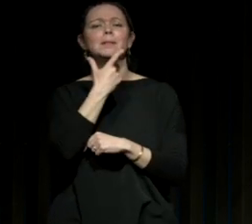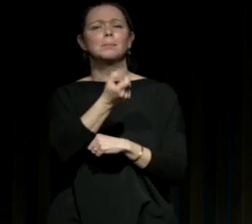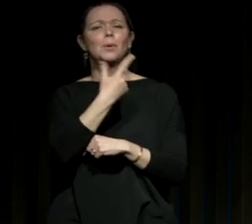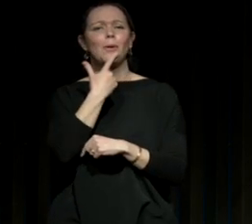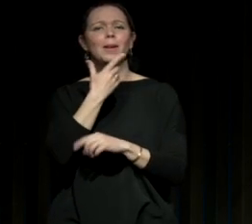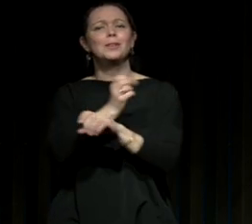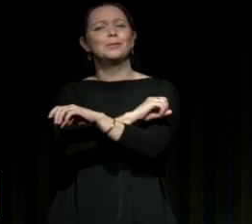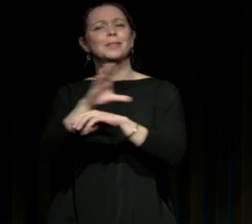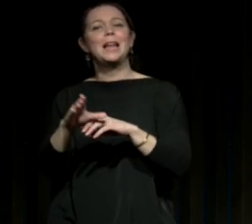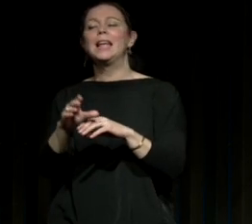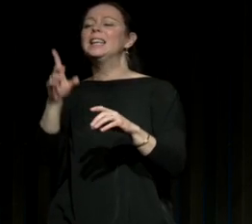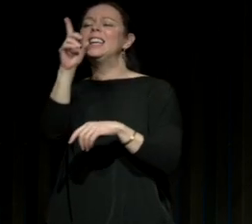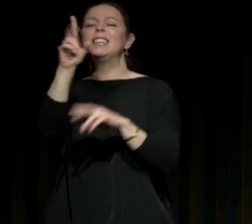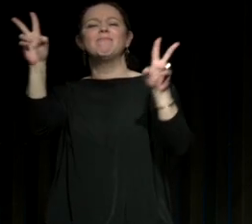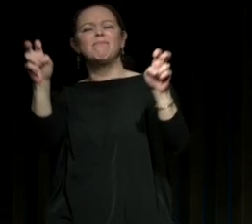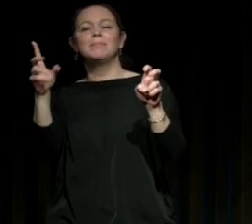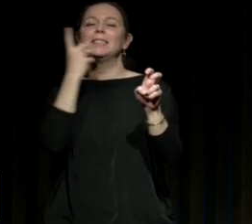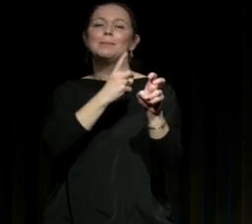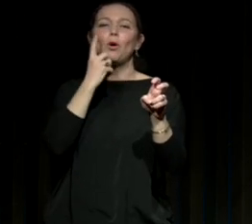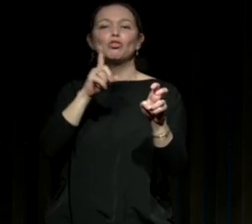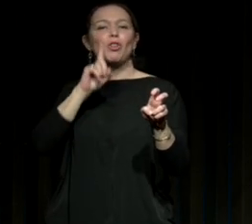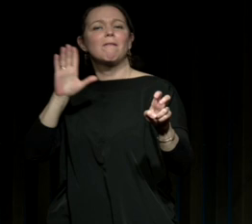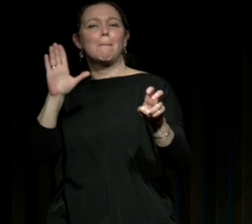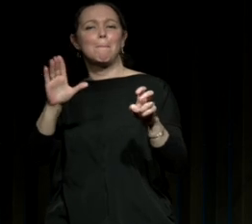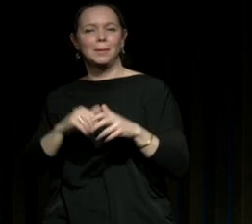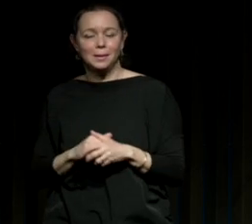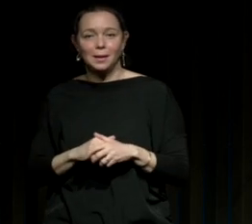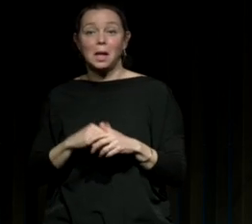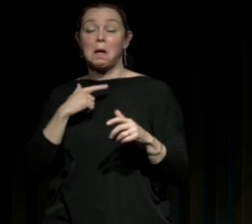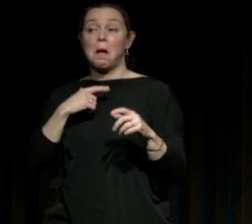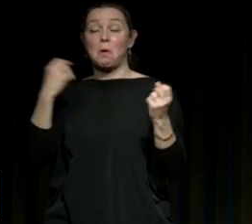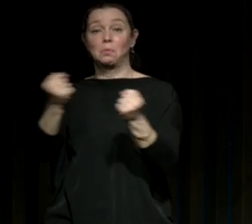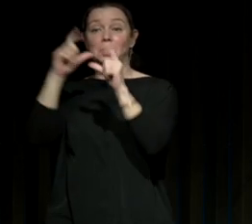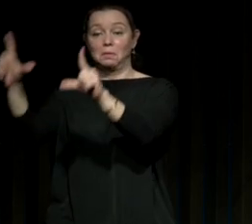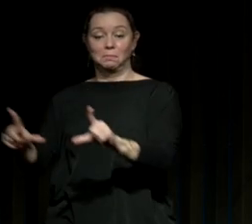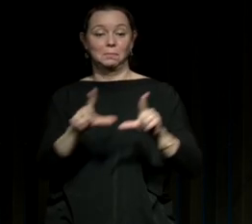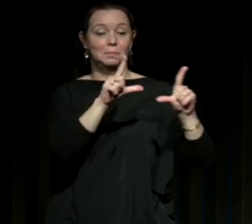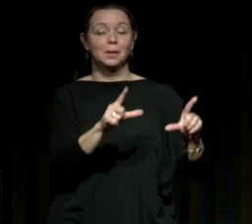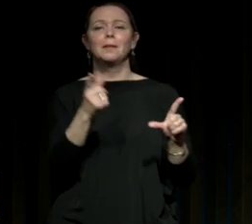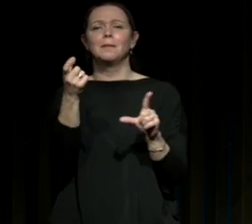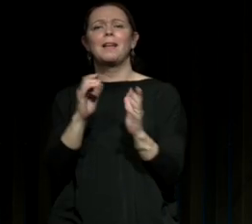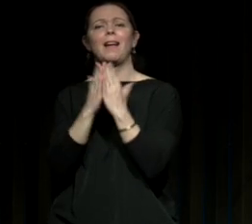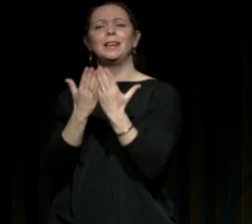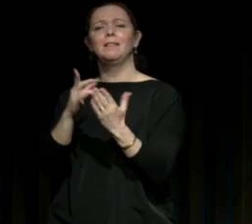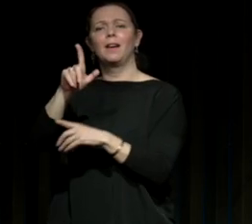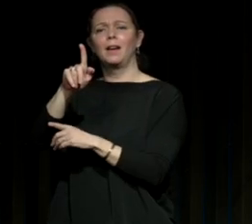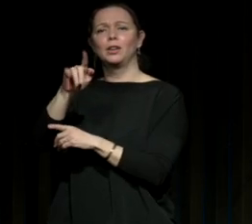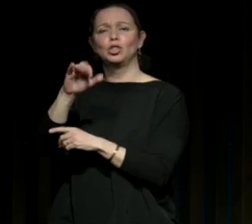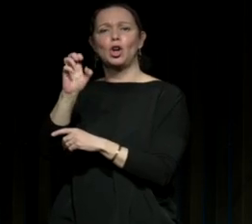de la femme et j'ai emprunté cette publicité au livre de georges vigarello les métamorphoses du